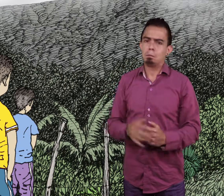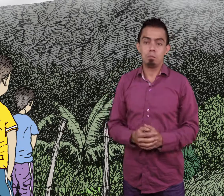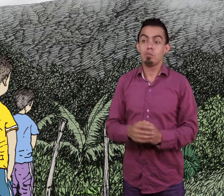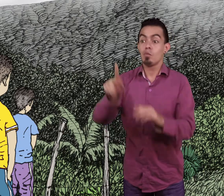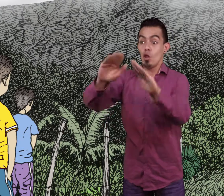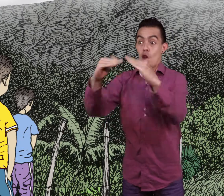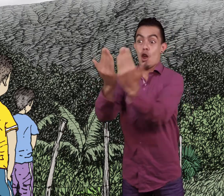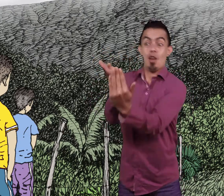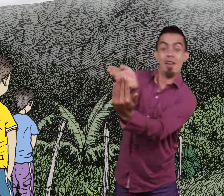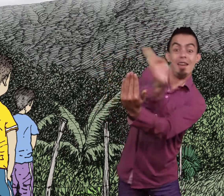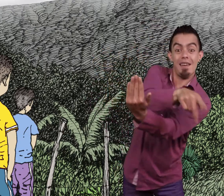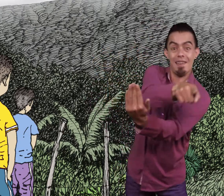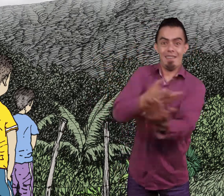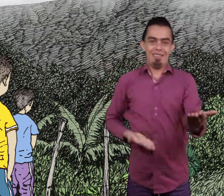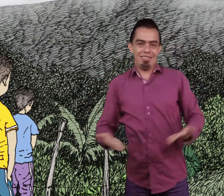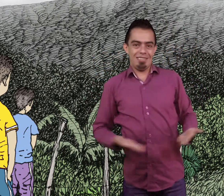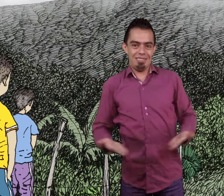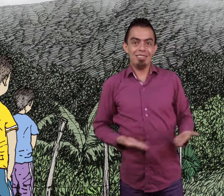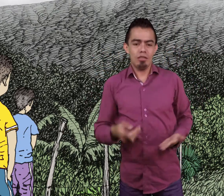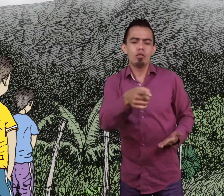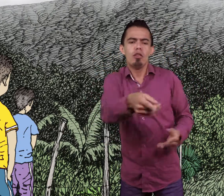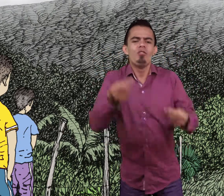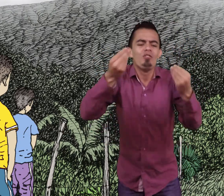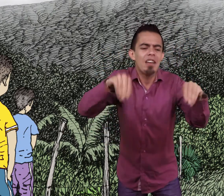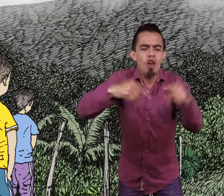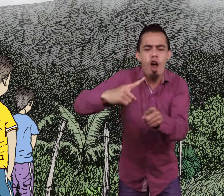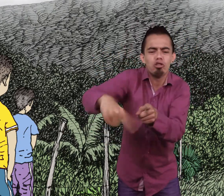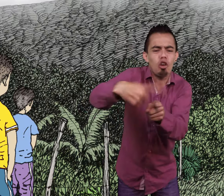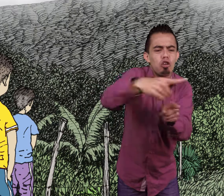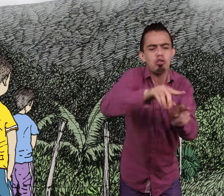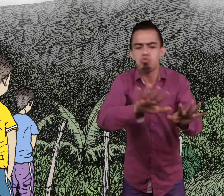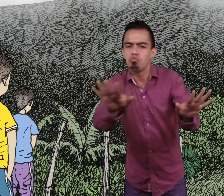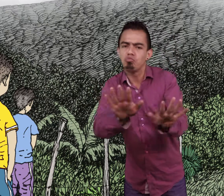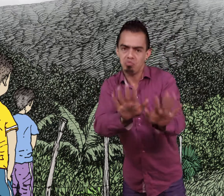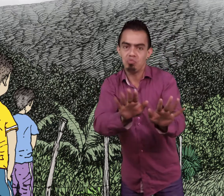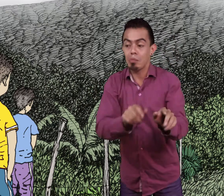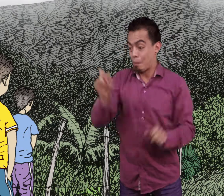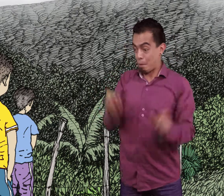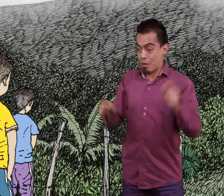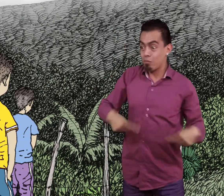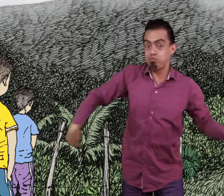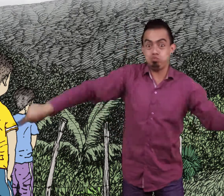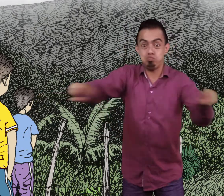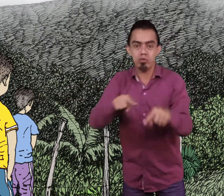Allí era donde todas las personas iban y compraban la carne que comerían y cosas para el trabajo en las fincas.